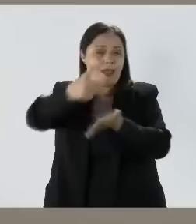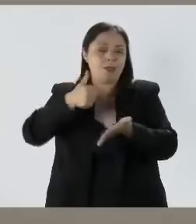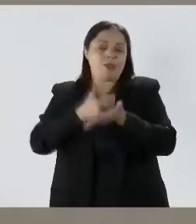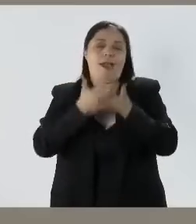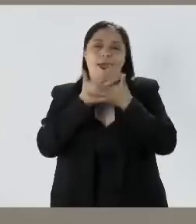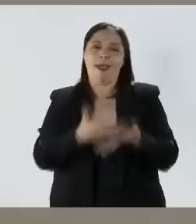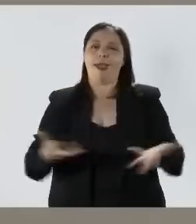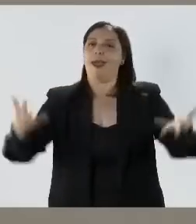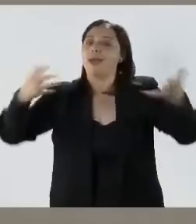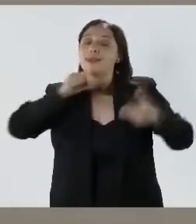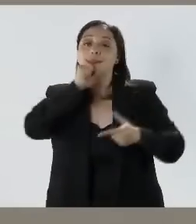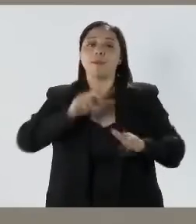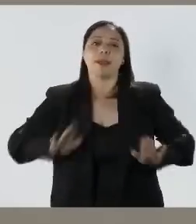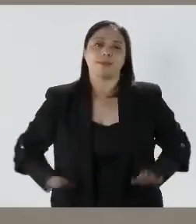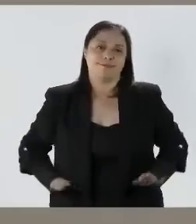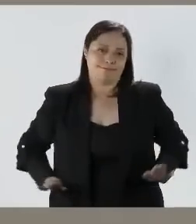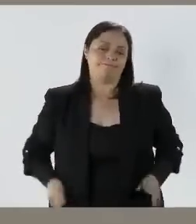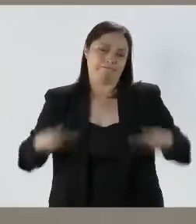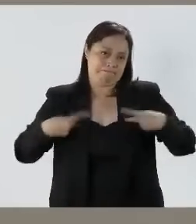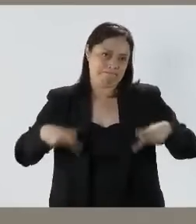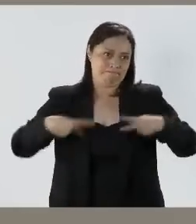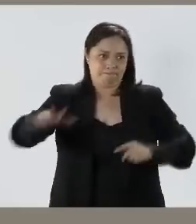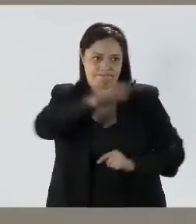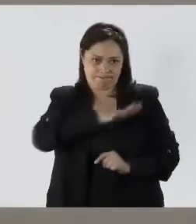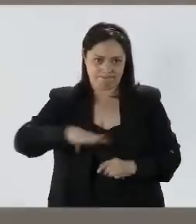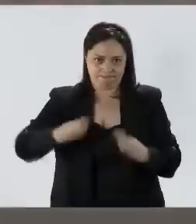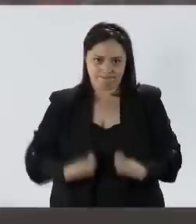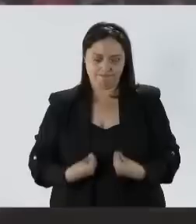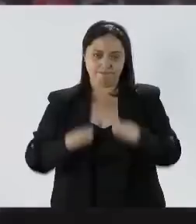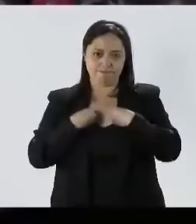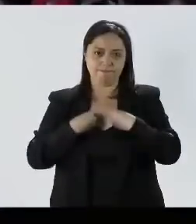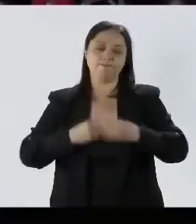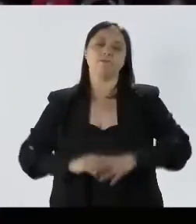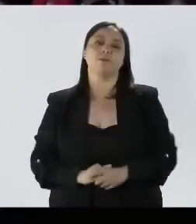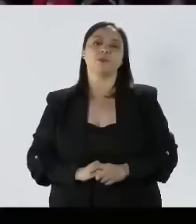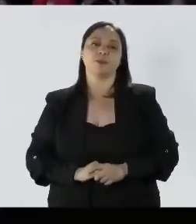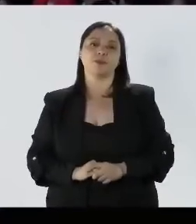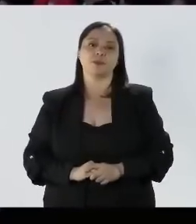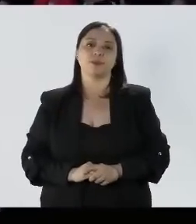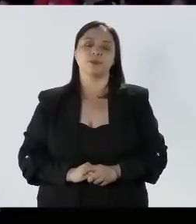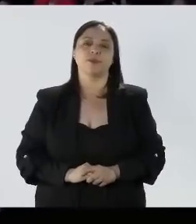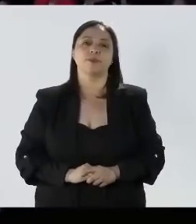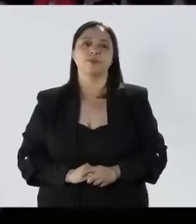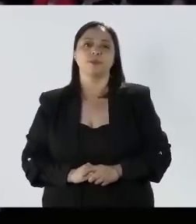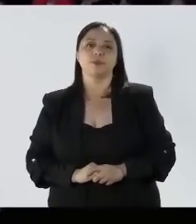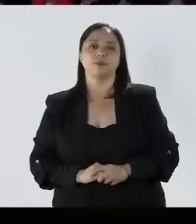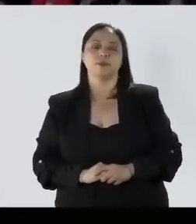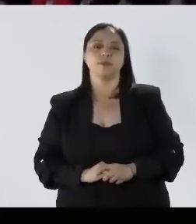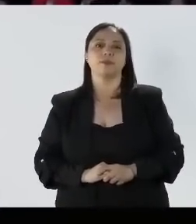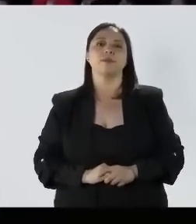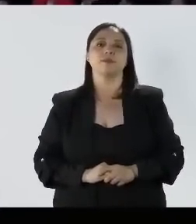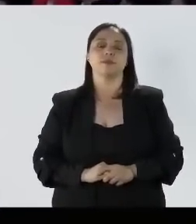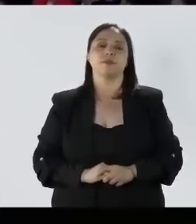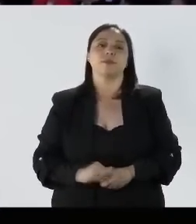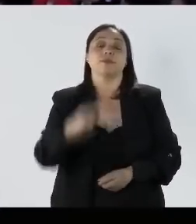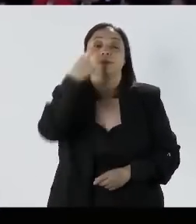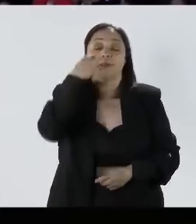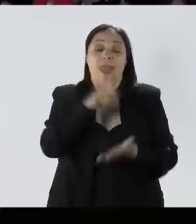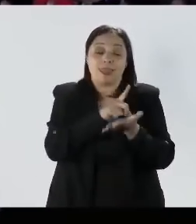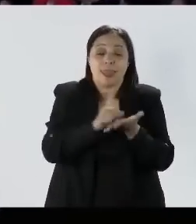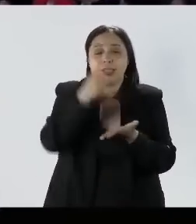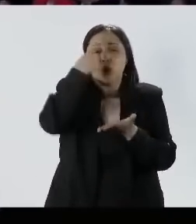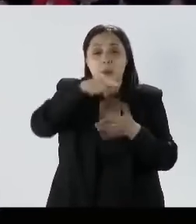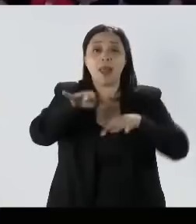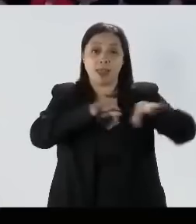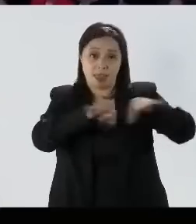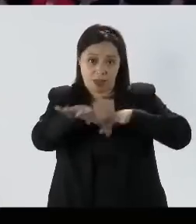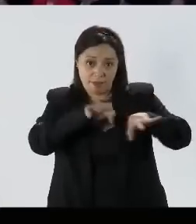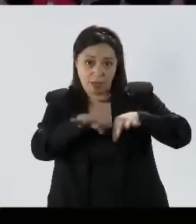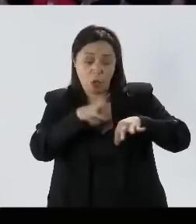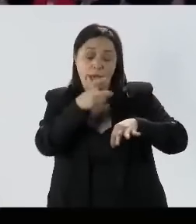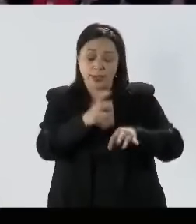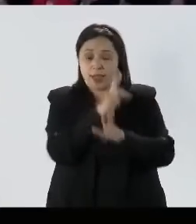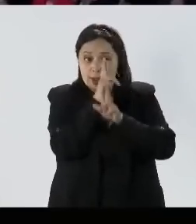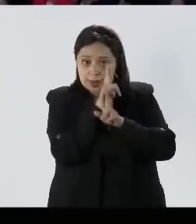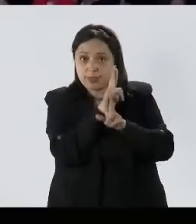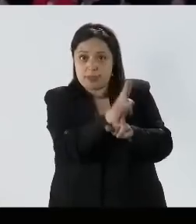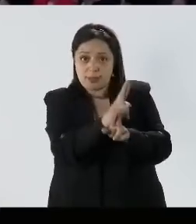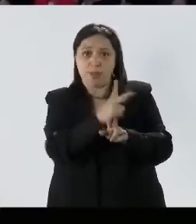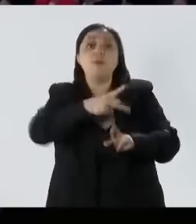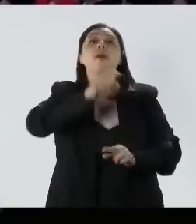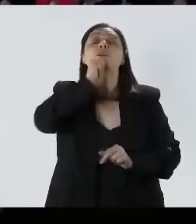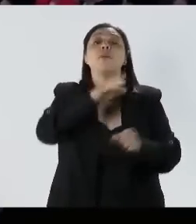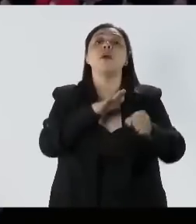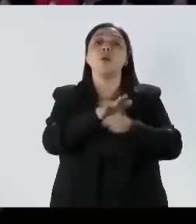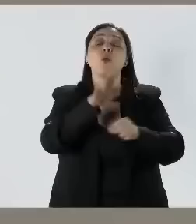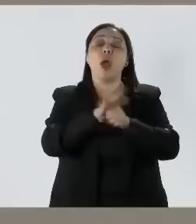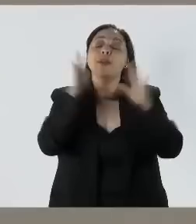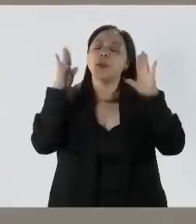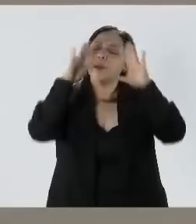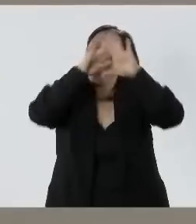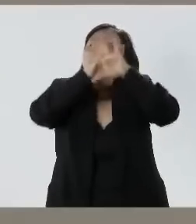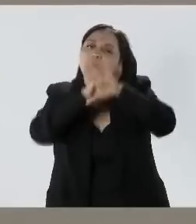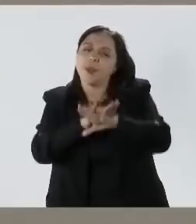gente respetamos el derecho al trabajo pero también al Disfrute del espacio público por ello